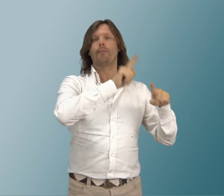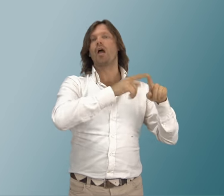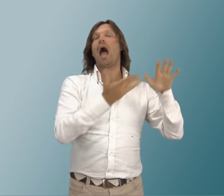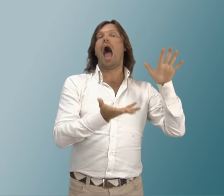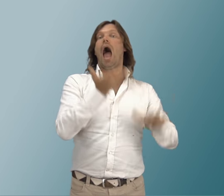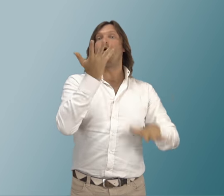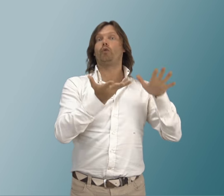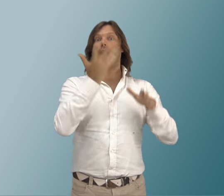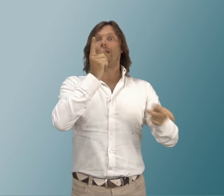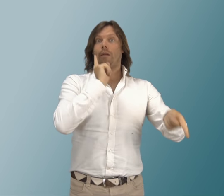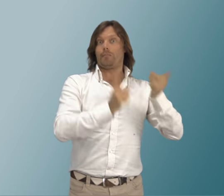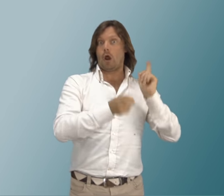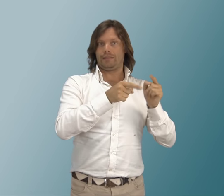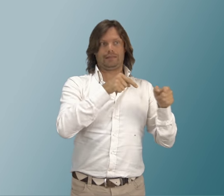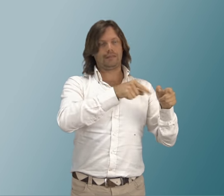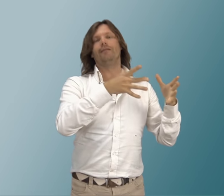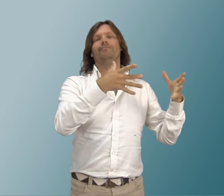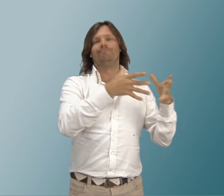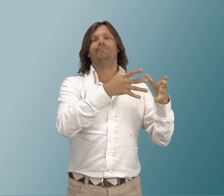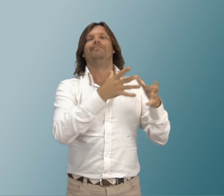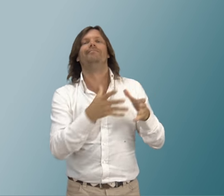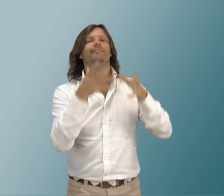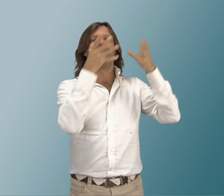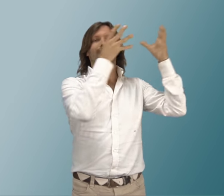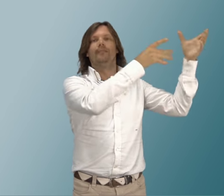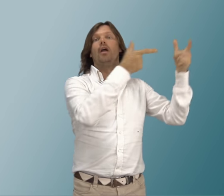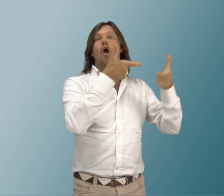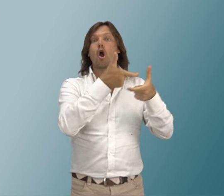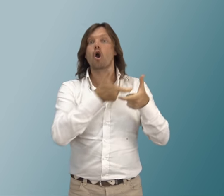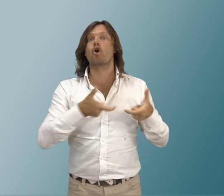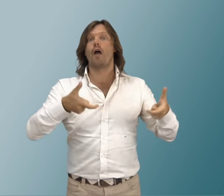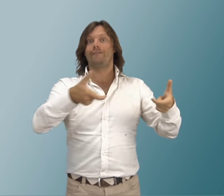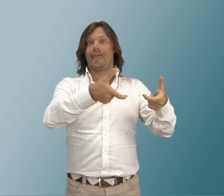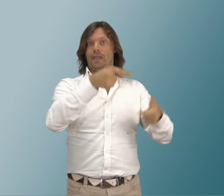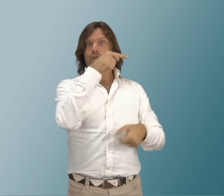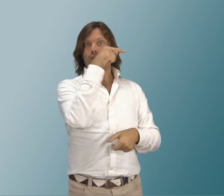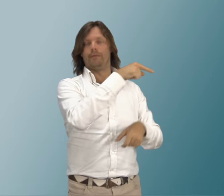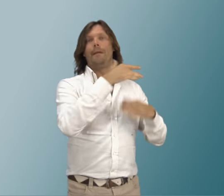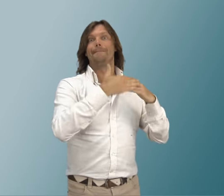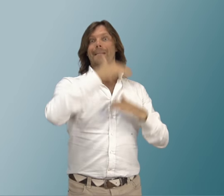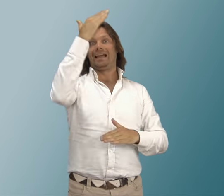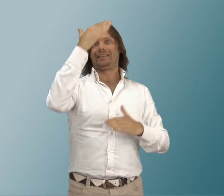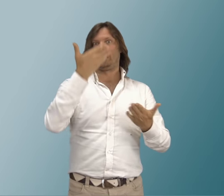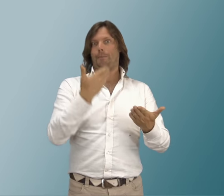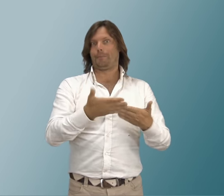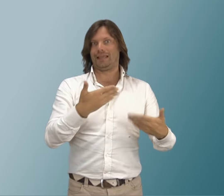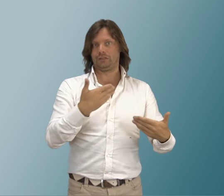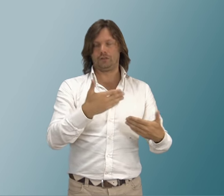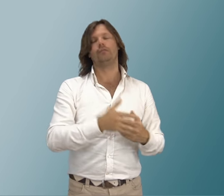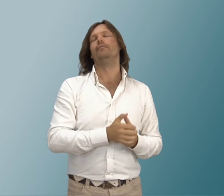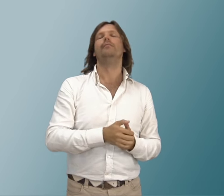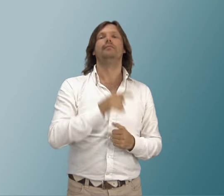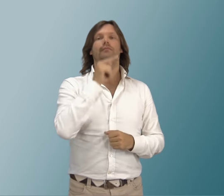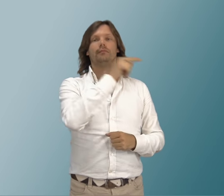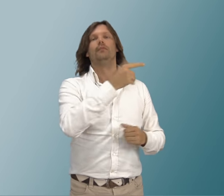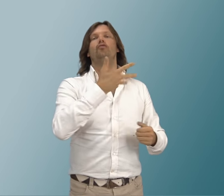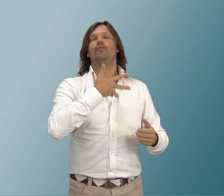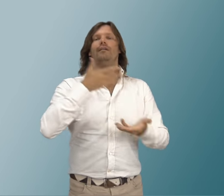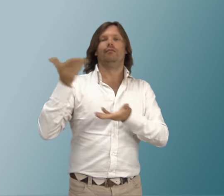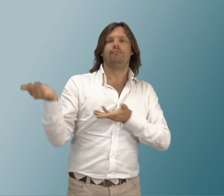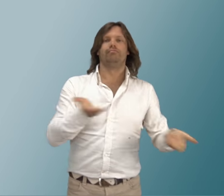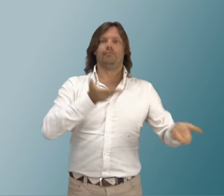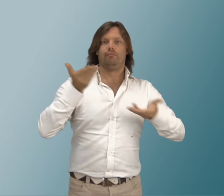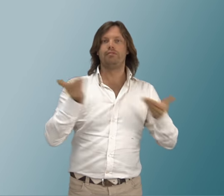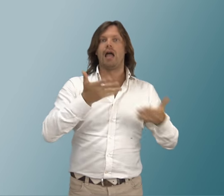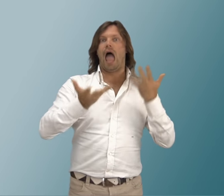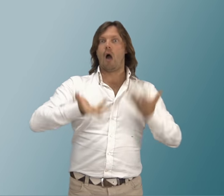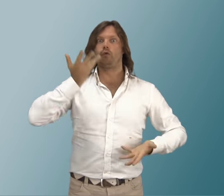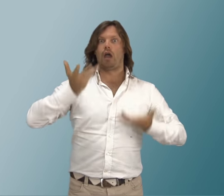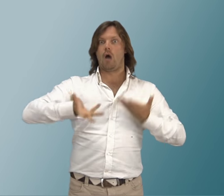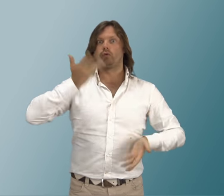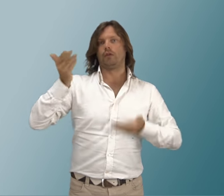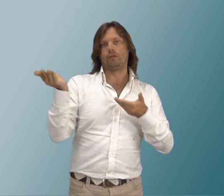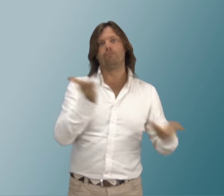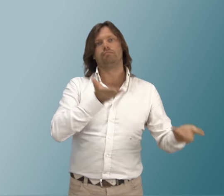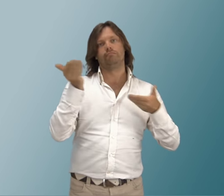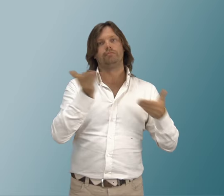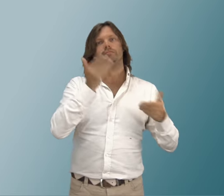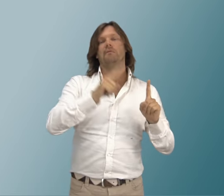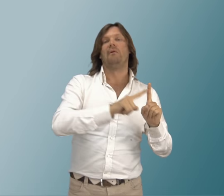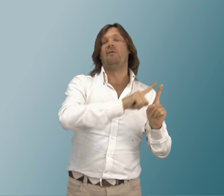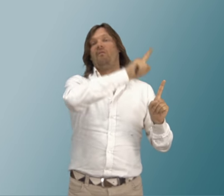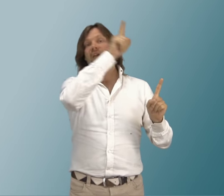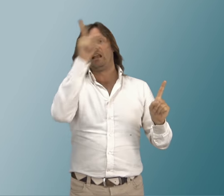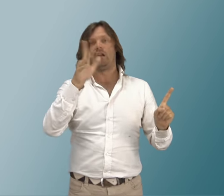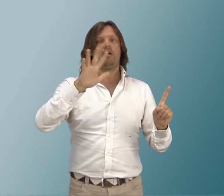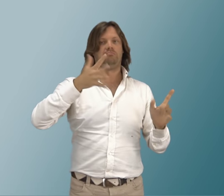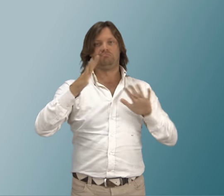con le autorità politiche, saranno al convegno la mattina presto con degli interventi delle autorita fino al termine